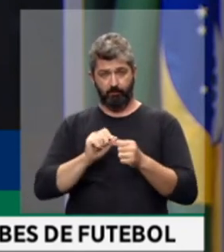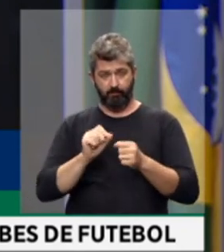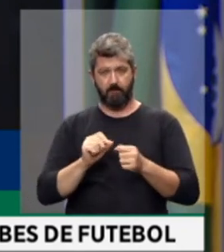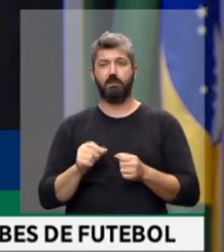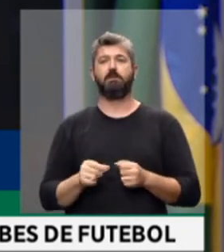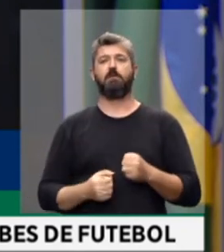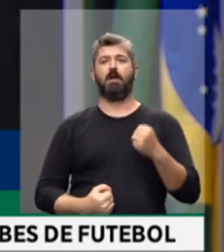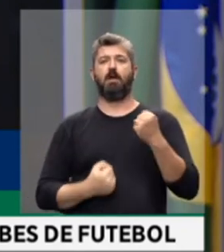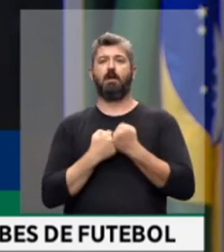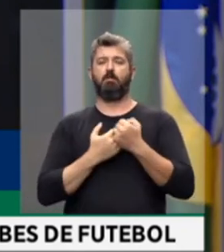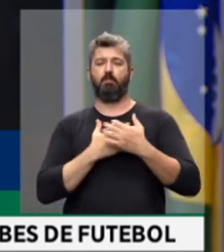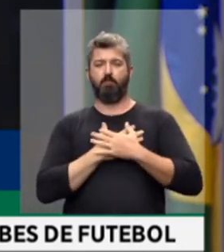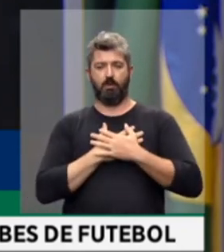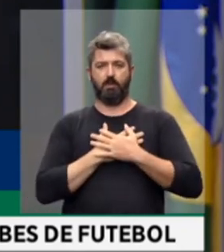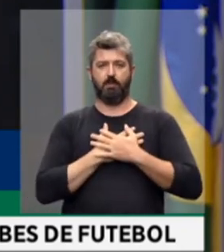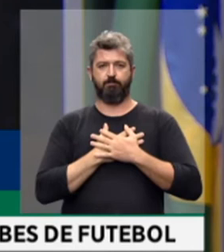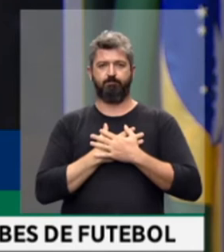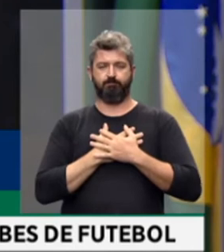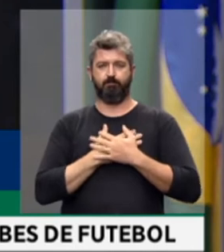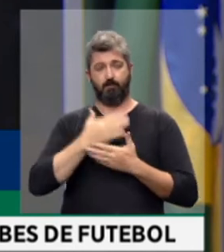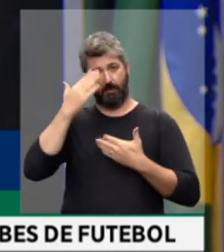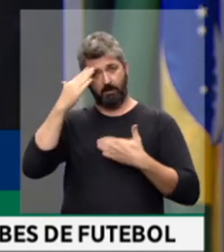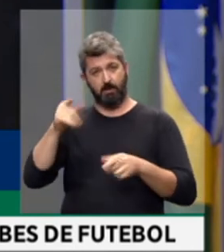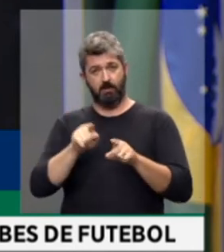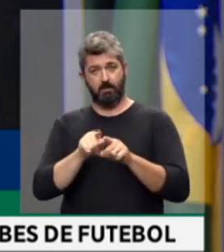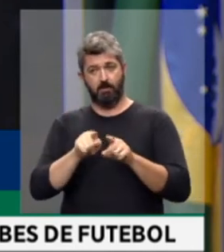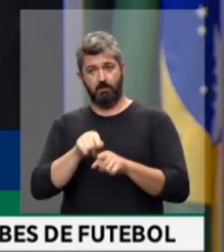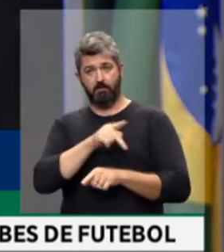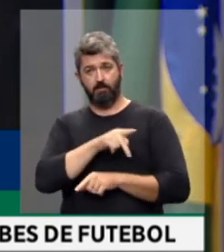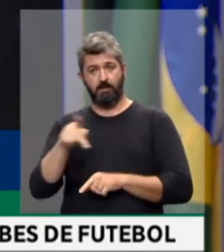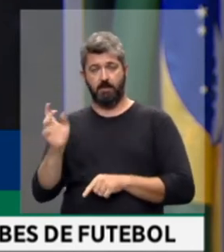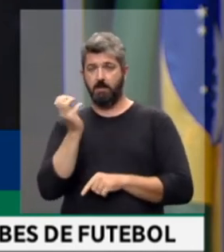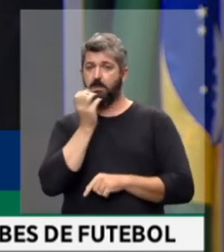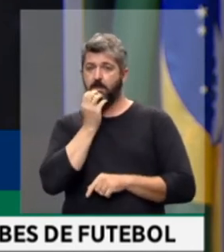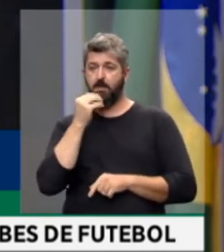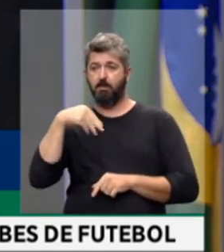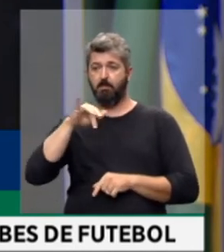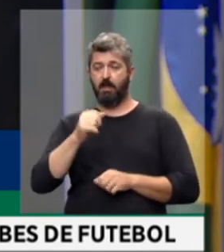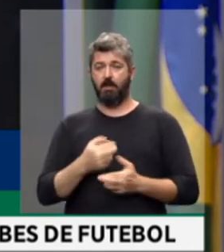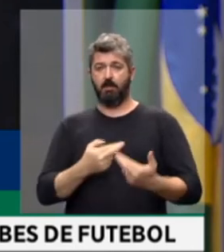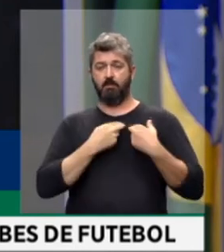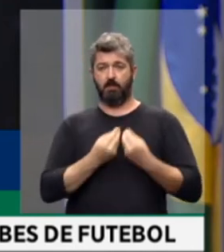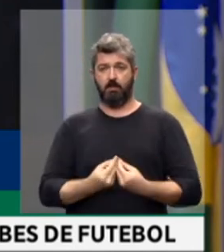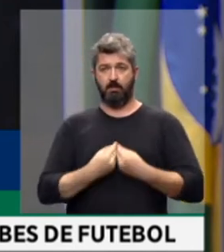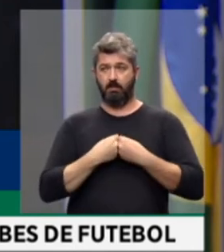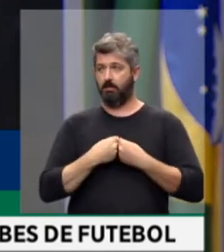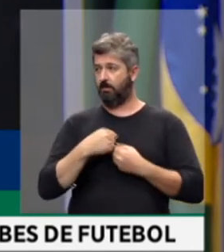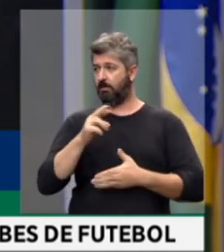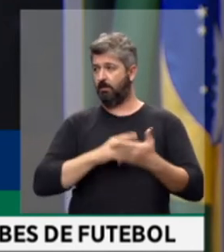AGRADECER AOS LÍDERES PARTIDÁRIOS QUE DESDE O COMEÇO QUANDO EU RELATEI ESSE PROJETO ME APOIARAM, EU QUERO AGRADECER TAMBÉM AO